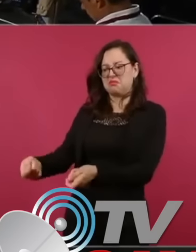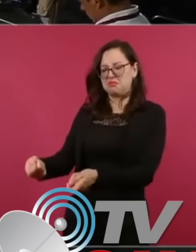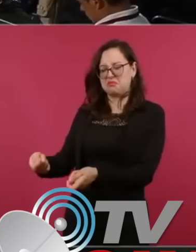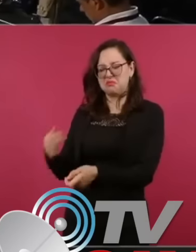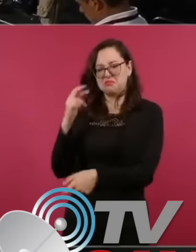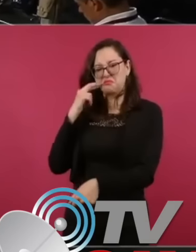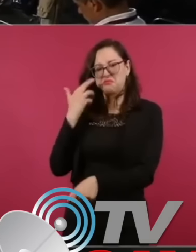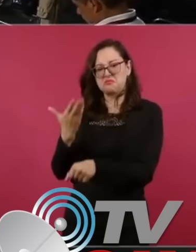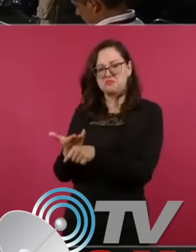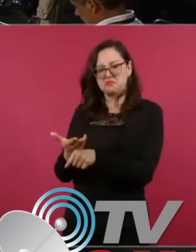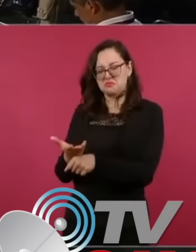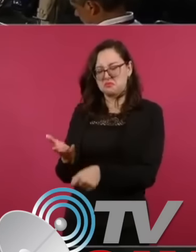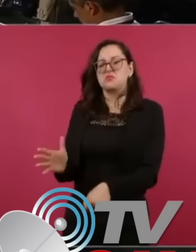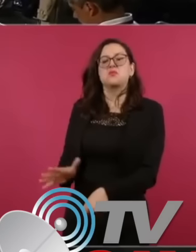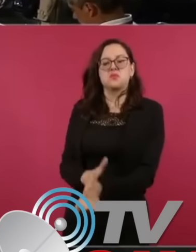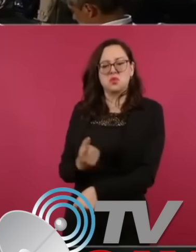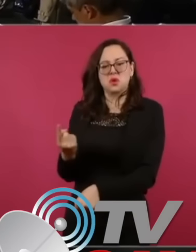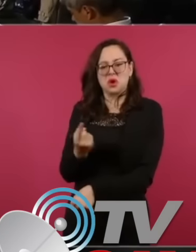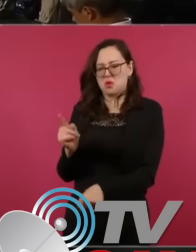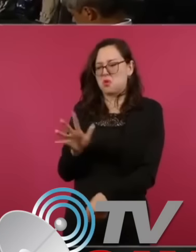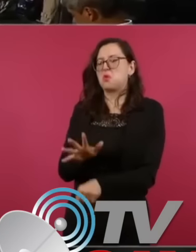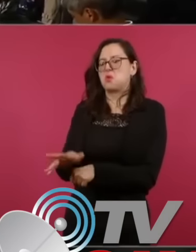para ocuparse de esta